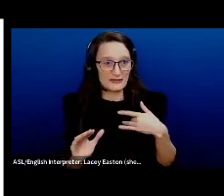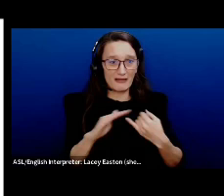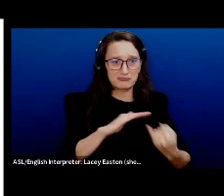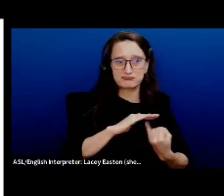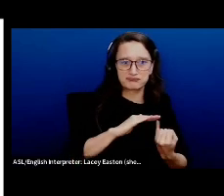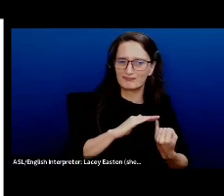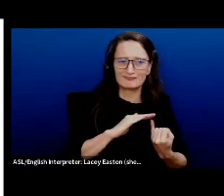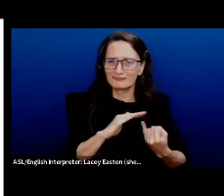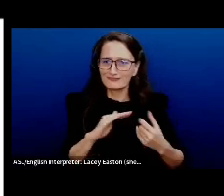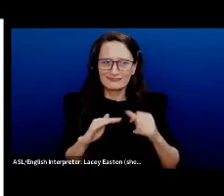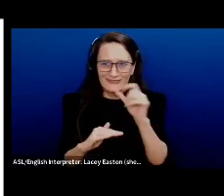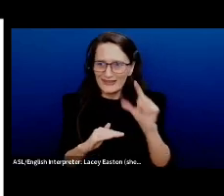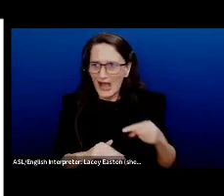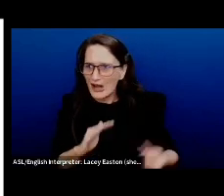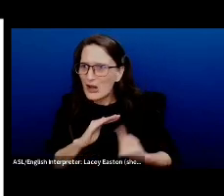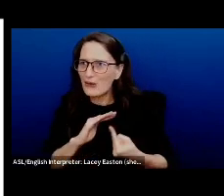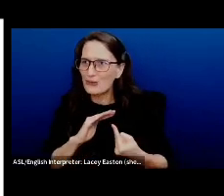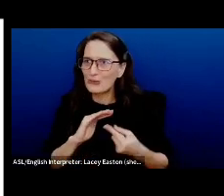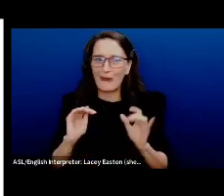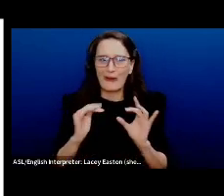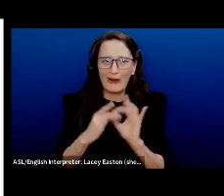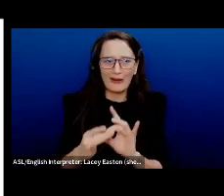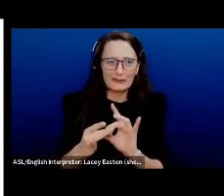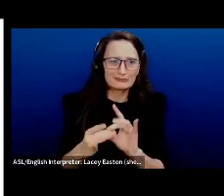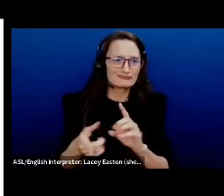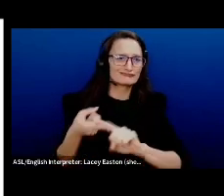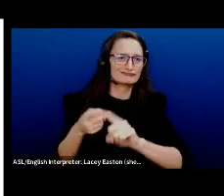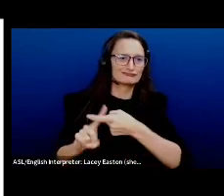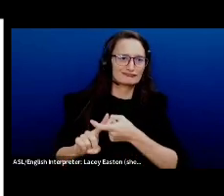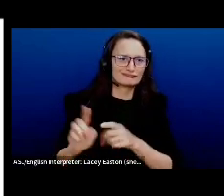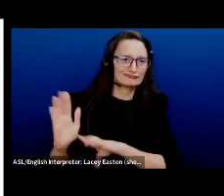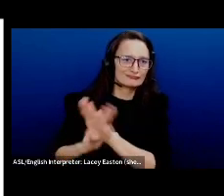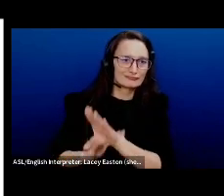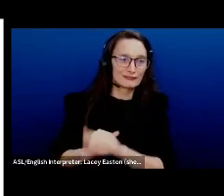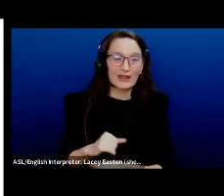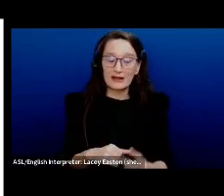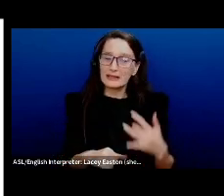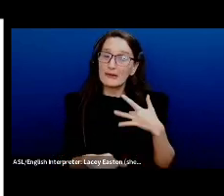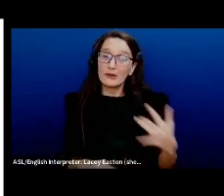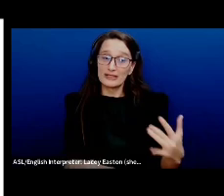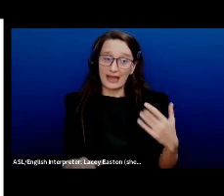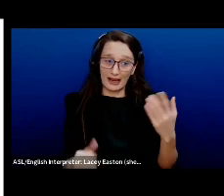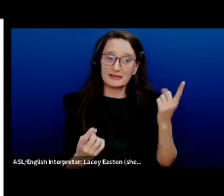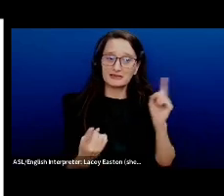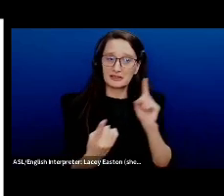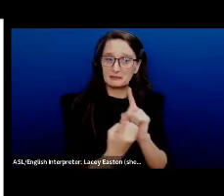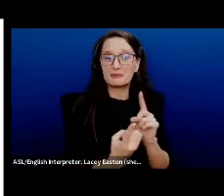nos encontramos con estudiantes que, la mayoría de las veces, nunca han